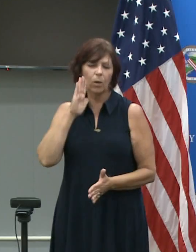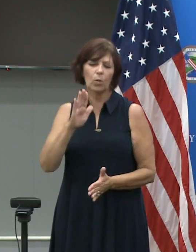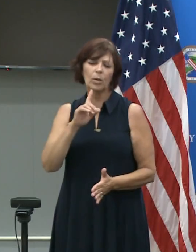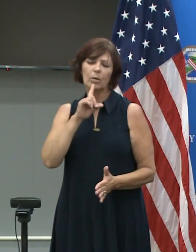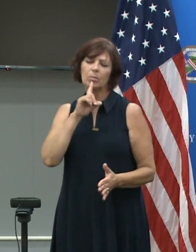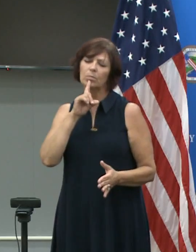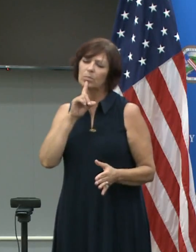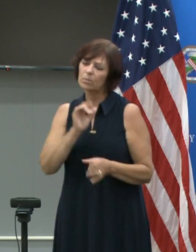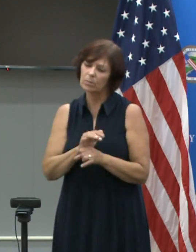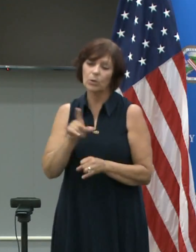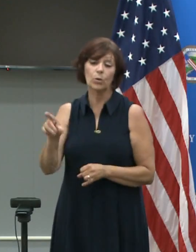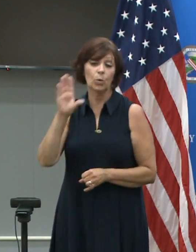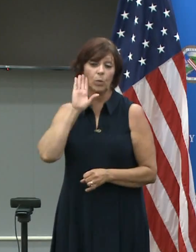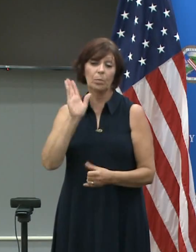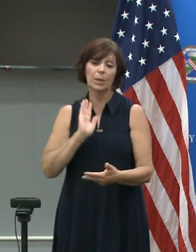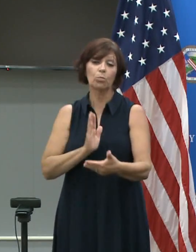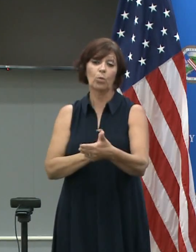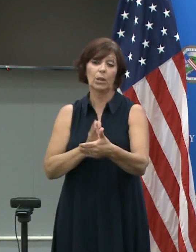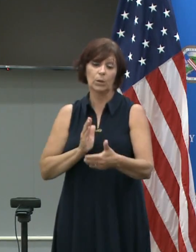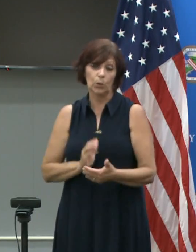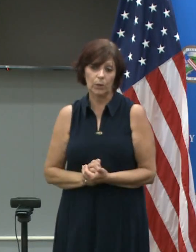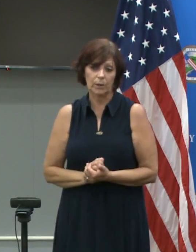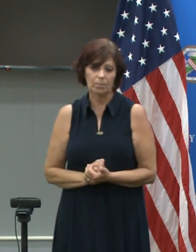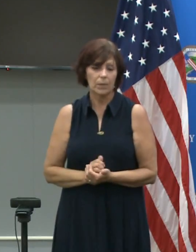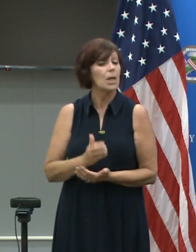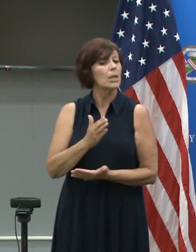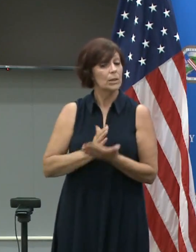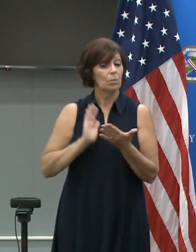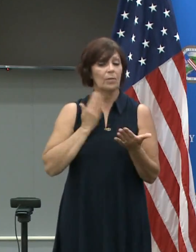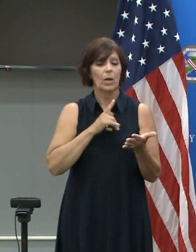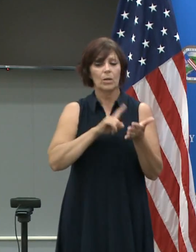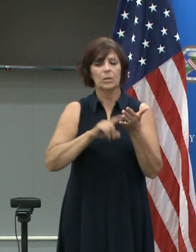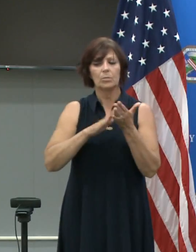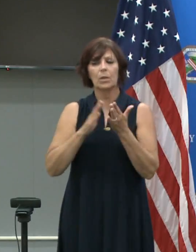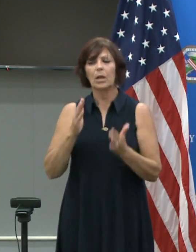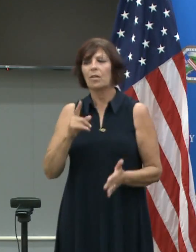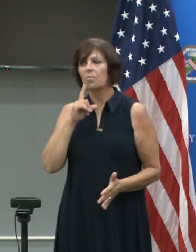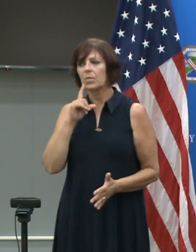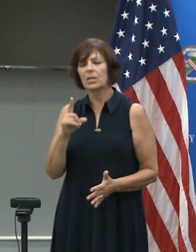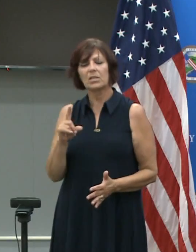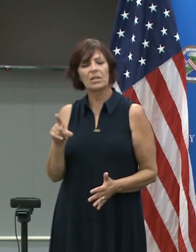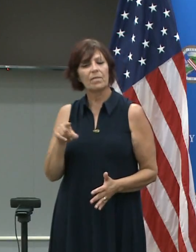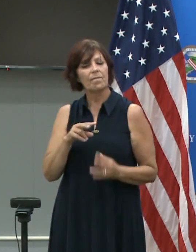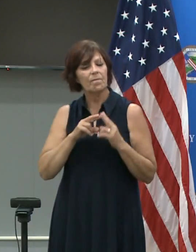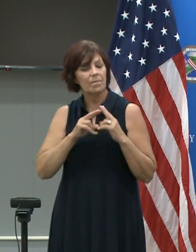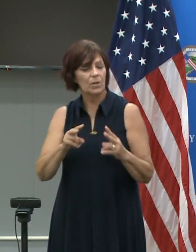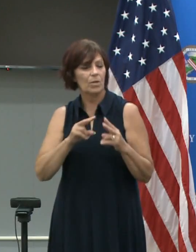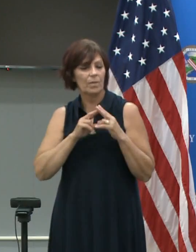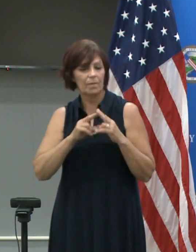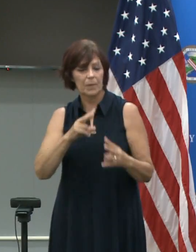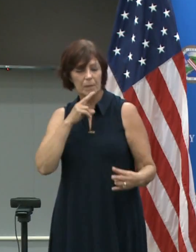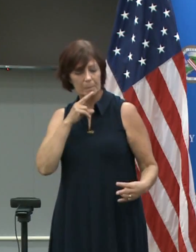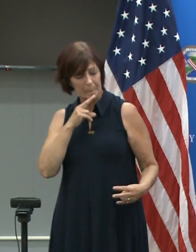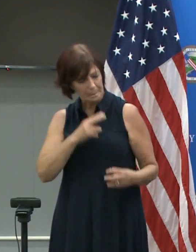PROSECUTED. BECAUSE WE'VE HAD SOME PROSECUTED. BECAUSE WE'VE HAD SOME SITUATIONS PROSECUTED. BECAUSE WE'VE HAD SOME SITUATIONS WHERE WE'VE HAD SOME SITUATIONS WHERE WE'VE HAD SOME SITUATIONS WHERE HELTH WE'VE HAD SOME SITUATIONS WHERE HELTH INSPECTORS SITUATIONS WHERE HELTH INSPECTORS SITUATIONS WHERE HELTH INSPECTORS HAVE SITUATIONS WHERE HELTH INSPECTORS HAVE BEEN SITUATIONS WHERE HELTH INSPECTORS HAVE BEEN TREATED HELTH INSPECTORS HAVE BEEN TREATED HELTH INSPECTORS HAVE BEEN TREATED VERY HELTH INSPECTORS HAVE BEEN TREATED VERY POORLY HELTH INSPECTORS HAVE BEEN TREATED VERY POORLY BY HAVE BEEN TREATED VERY POORLY BY HAVE BEEN TREATED VERY POORLY BY BUSINESS HAVE BEEN TREATED VERY POORLY BY BUSINESS OWNERS HAVE BEEN TREATED VERY POORLY BY BUSINESS OWNERS AND VERY POORLY BY BUSINESS OWNERS AND VERY POORLY BY BUSINESS OWNERS AND PUBLIC VERY POORLY BY BUSINESS OWNERS AND PUBLIC OFICIALS VERY POORLY BY BUSINESS OWNERS AND PUBLIC OFICIALS AND VERY POORLY BY BUSINESS OWNERS AND PUBLIC OFICIALS AND I BUSINESS OWNERS AND PUBLIC OFICIALS AND I BUSINESS OWNERS AND PUBLIC OFICIALS AND I WILL BUSINESS OWNERS AND PUBLIC OFICIALS AND I WILL NOT BUSINESS OWNERS AND PUBLIC OFICIALS AND I WILL NOT TOLERATE BUSINESS OWNERS AND PUBLIC OFICIALS AND I WILL NOT TOLERATE IT."